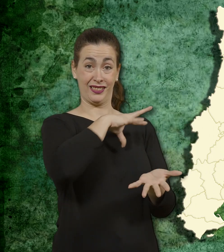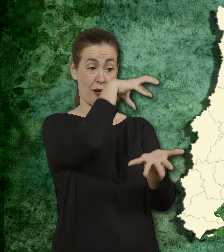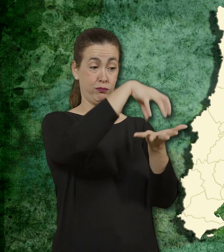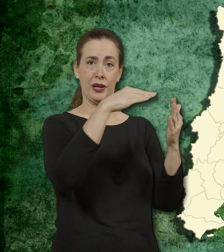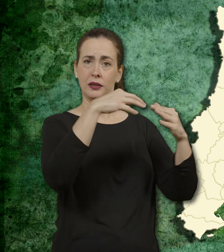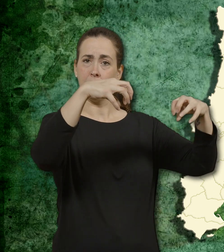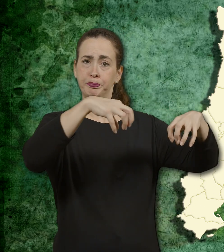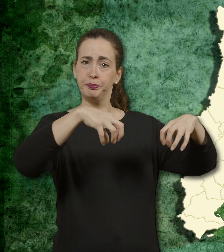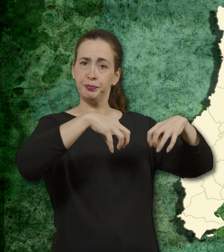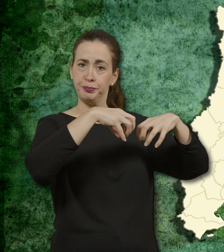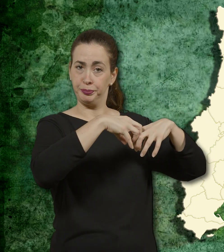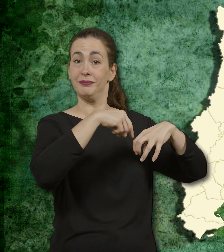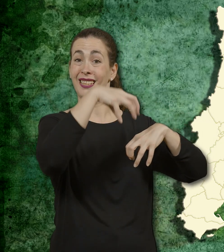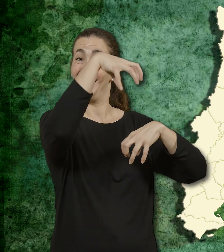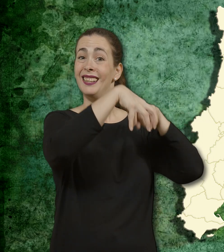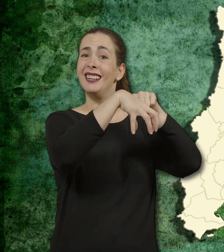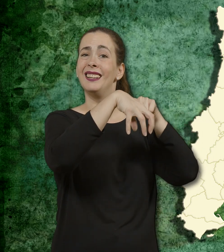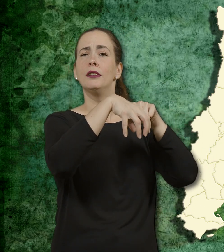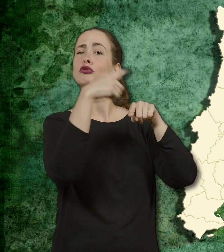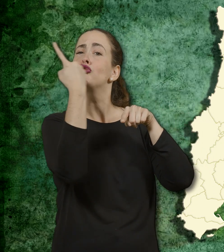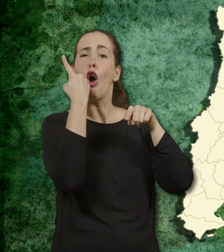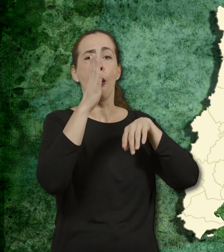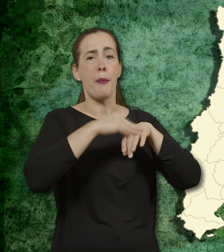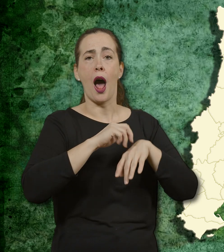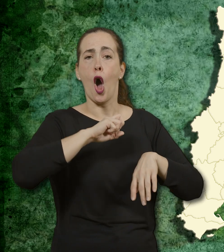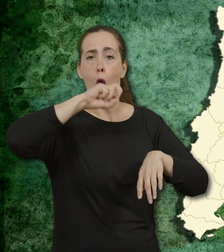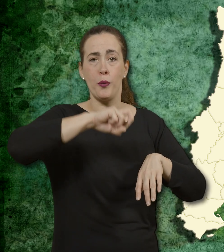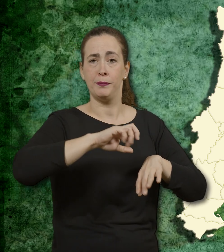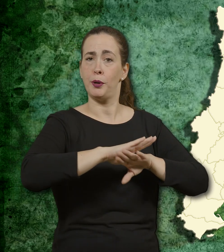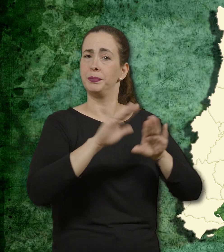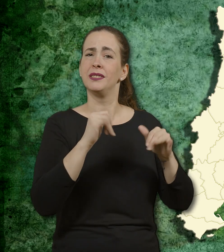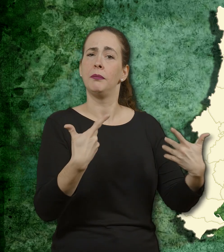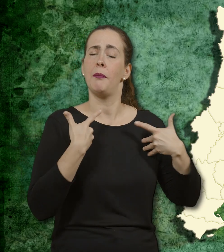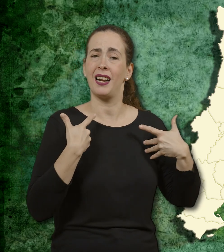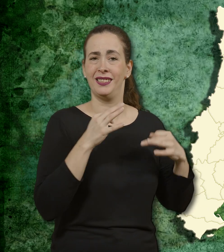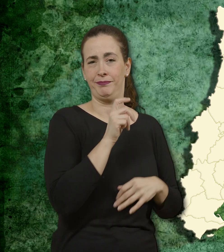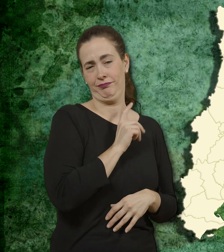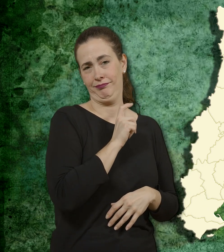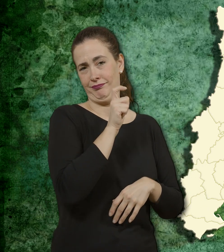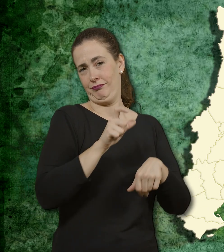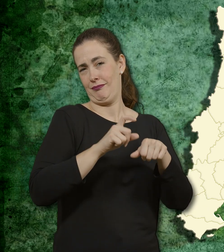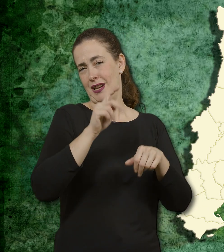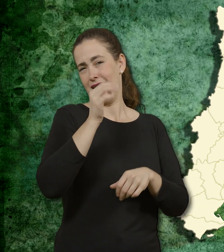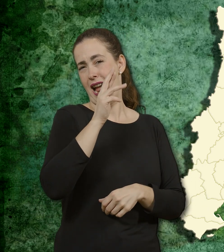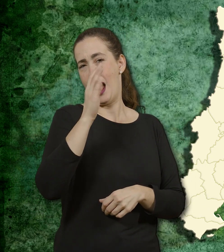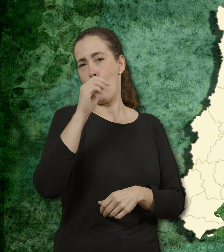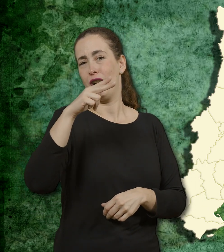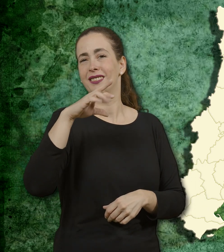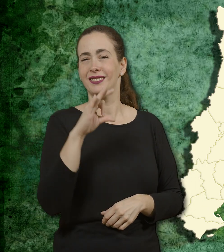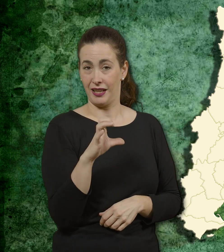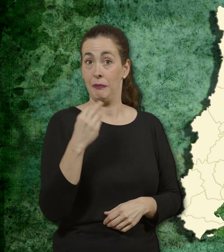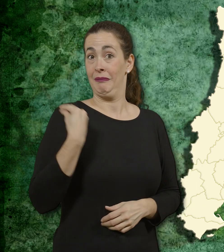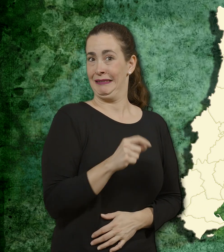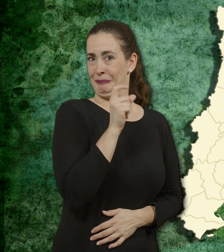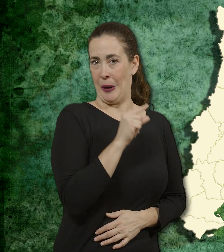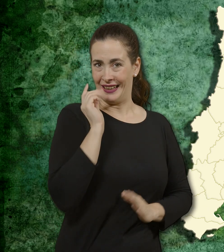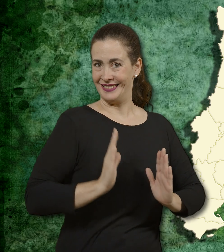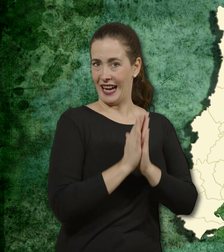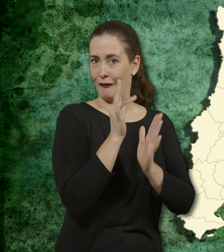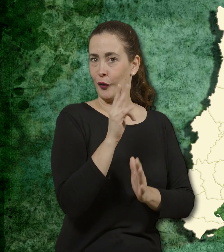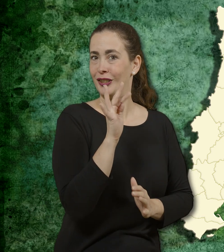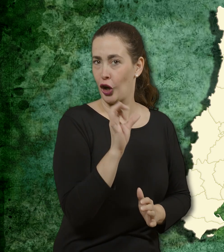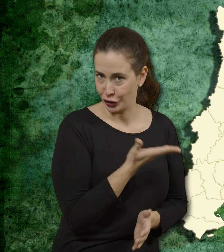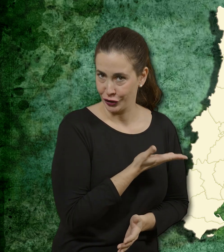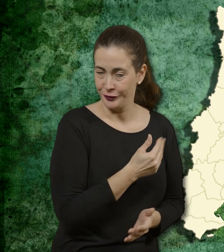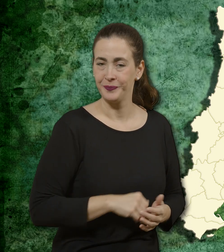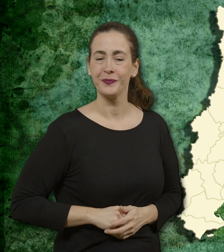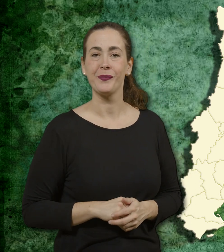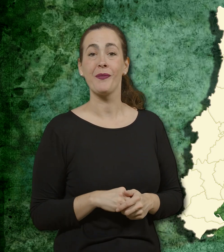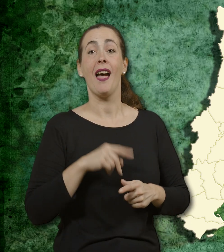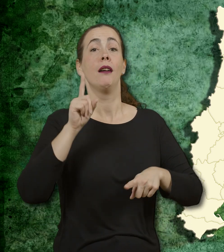dedicat al bisbe i màrtir tarragoní (Sant Fruitós).